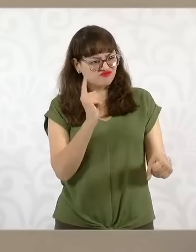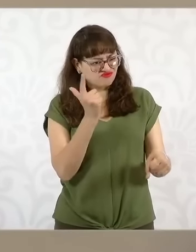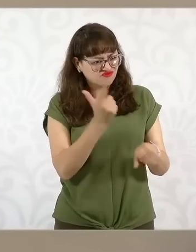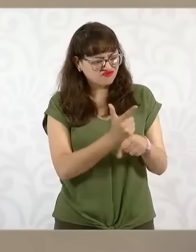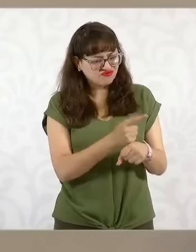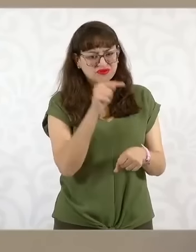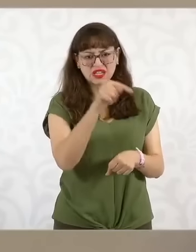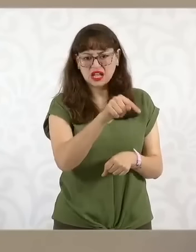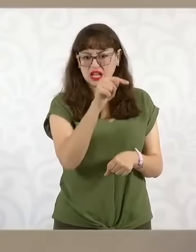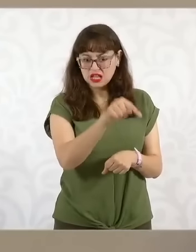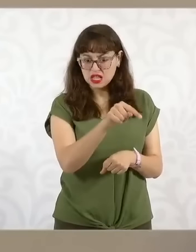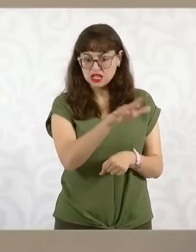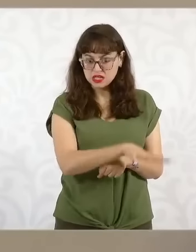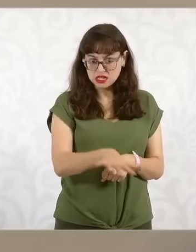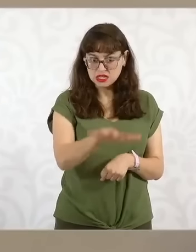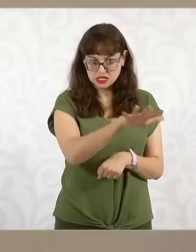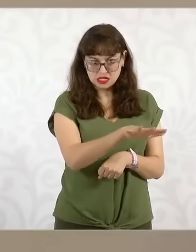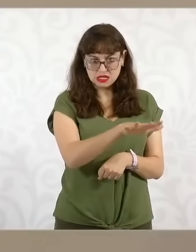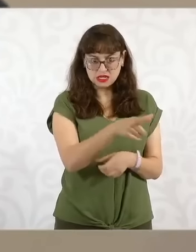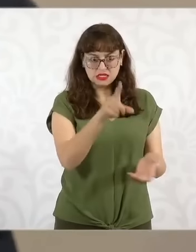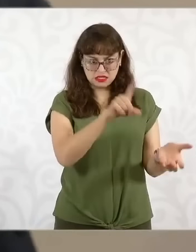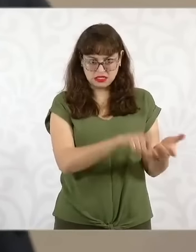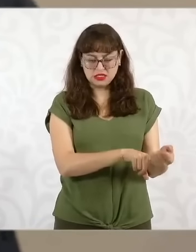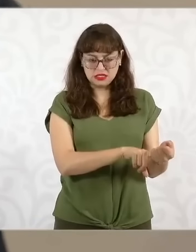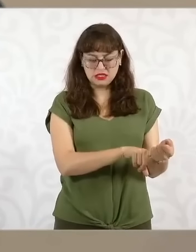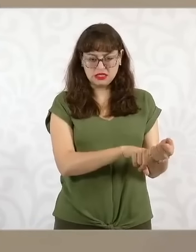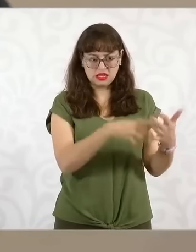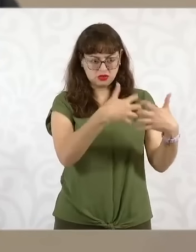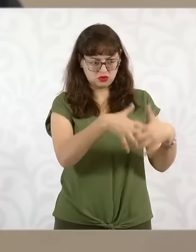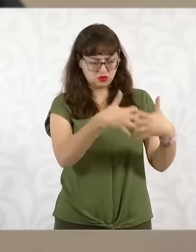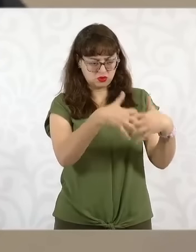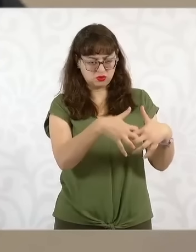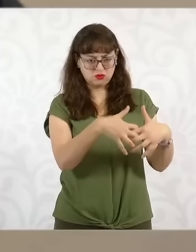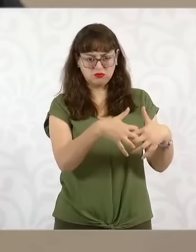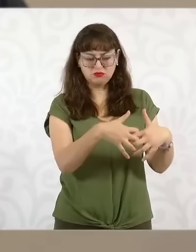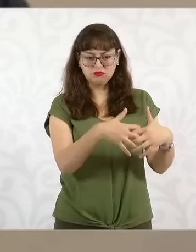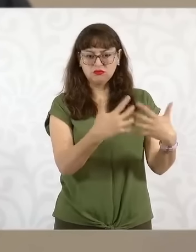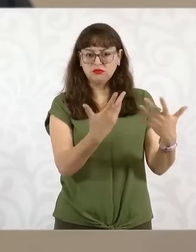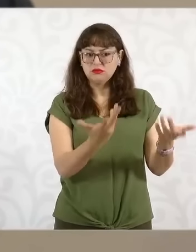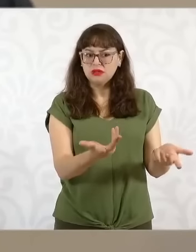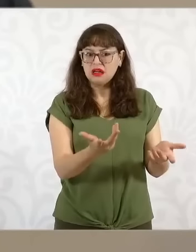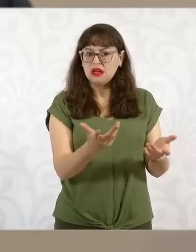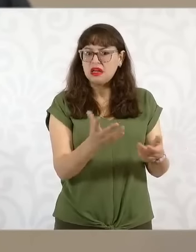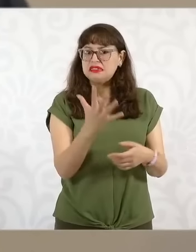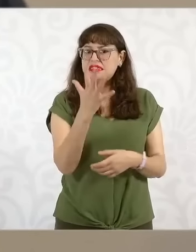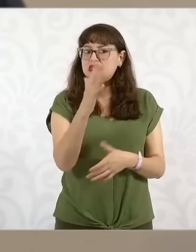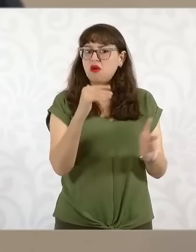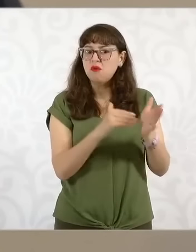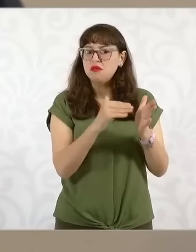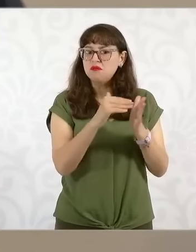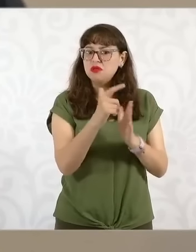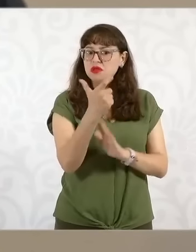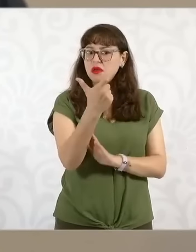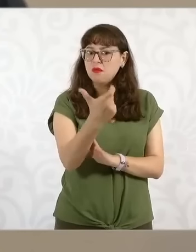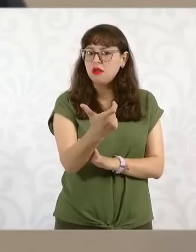o financieras de de este estado, que estarían llevándose alrededor de 5000 millones de pesos.